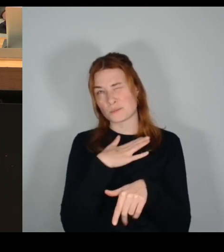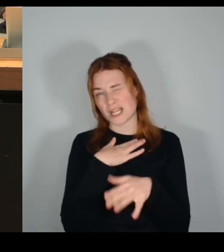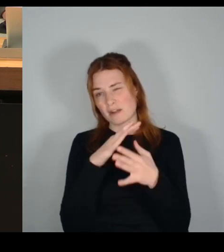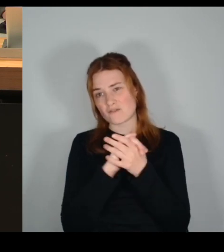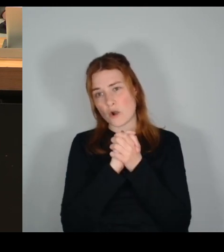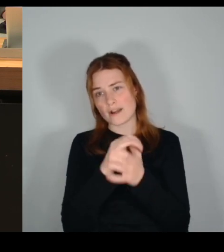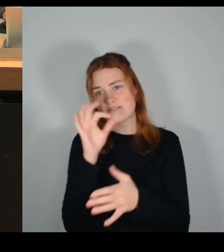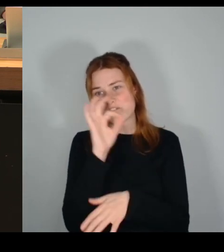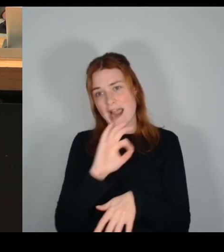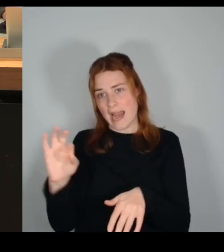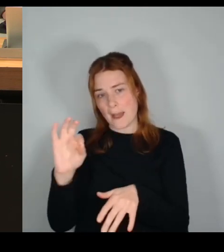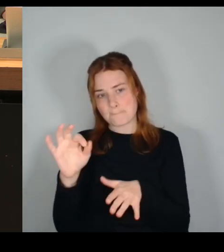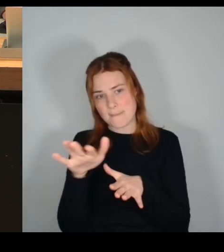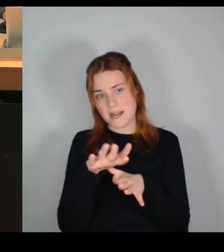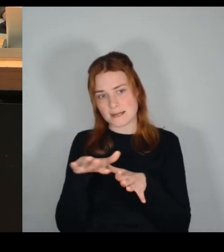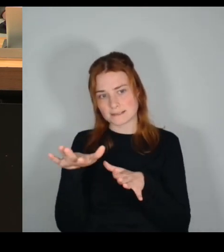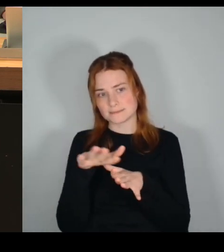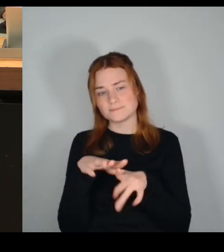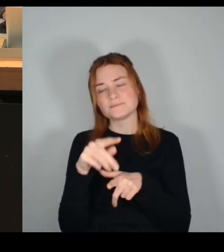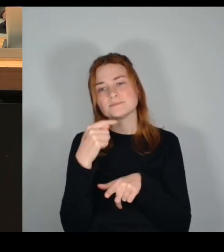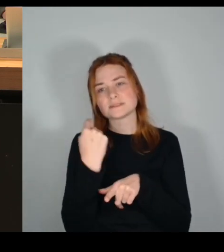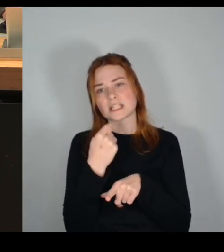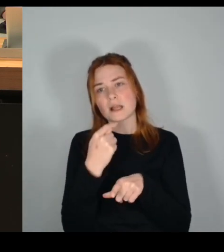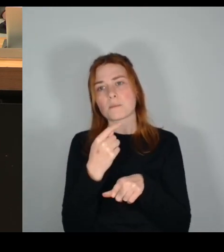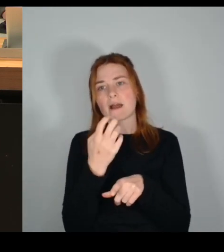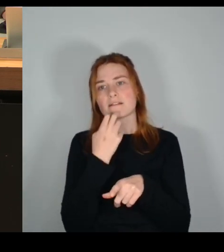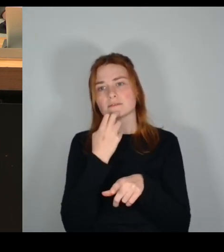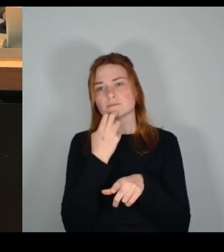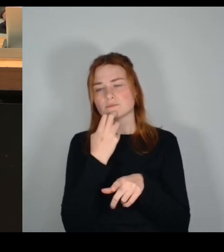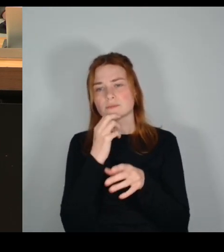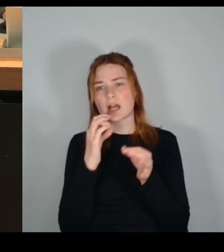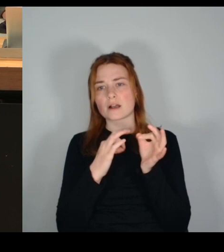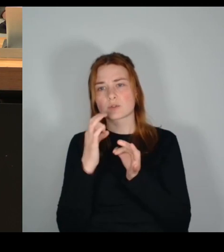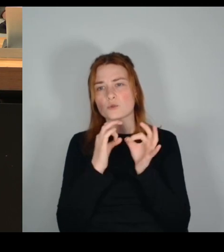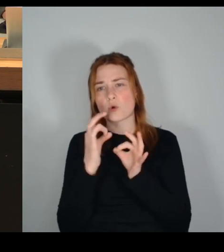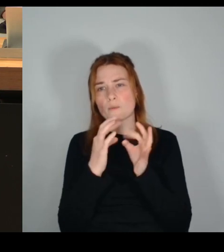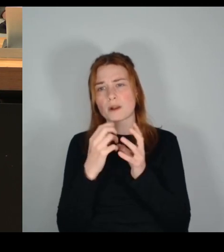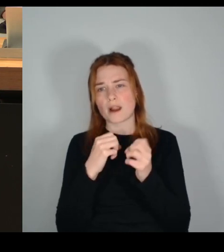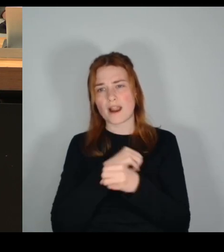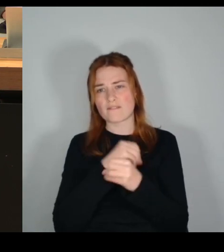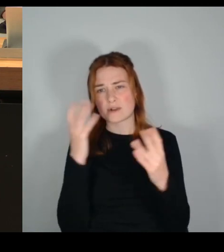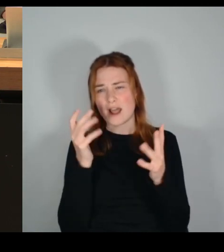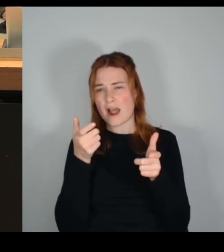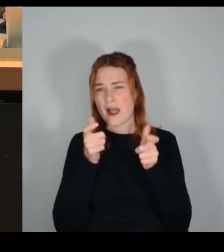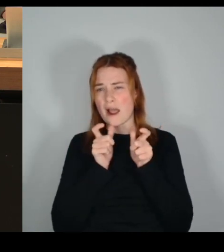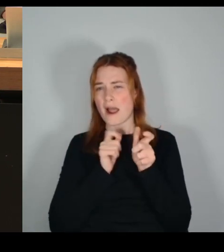auch immer also Sie müssen sich da in Ihrer eigenen Partei erst mal klar machen und dann reden wir weiter. Und das Thema Russland